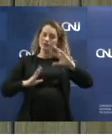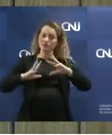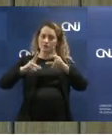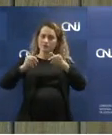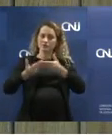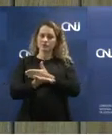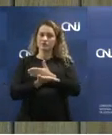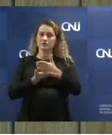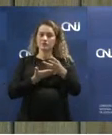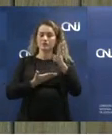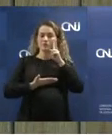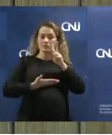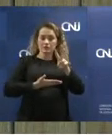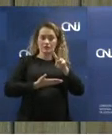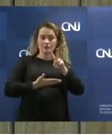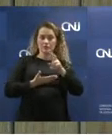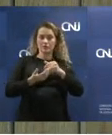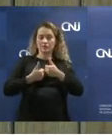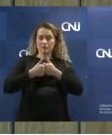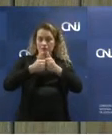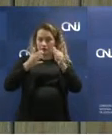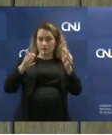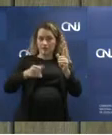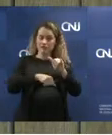dessa solenidade pelo canal do CNJ no YouTube.